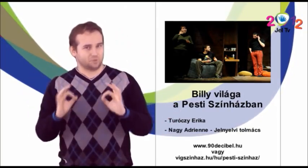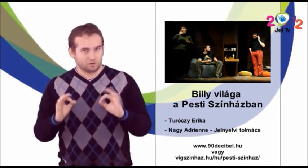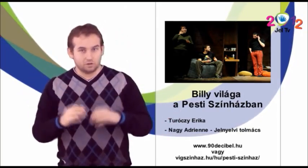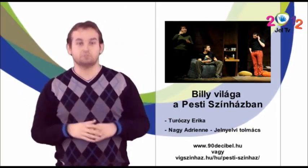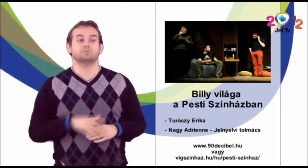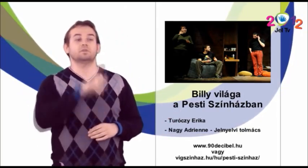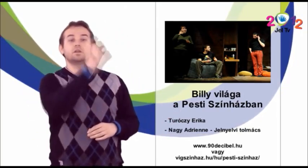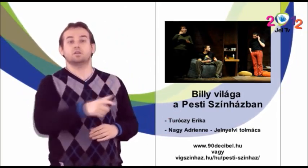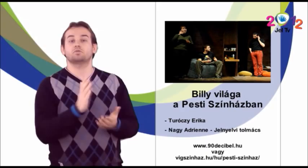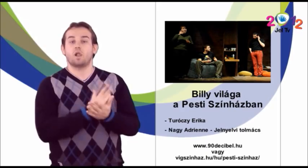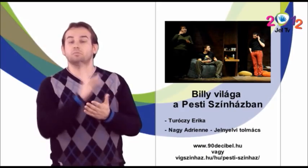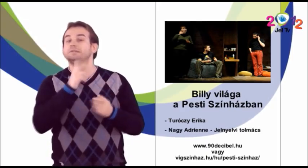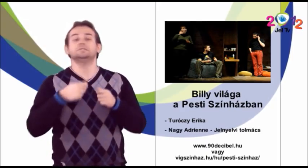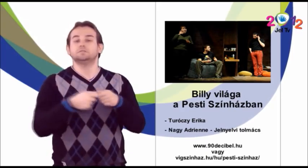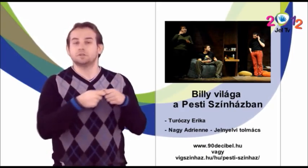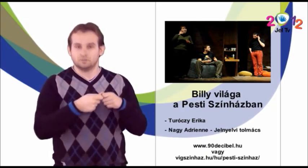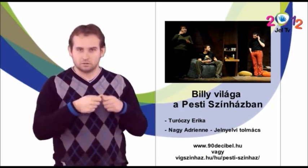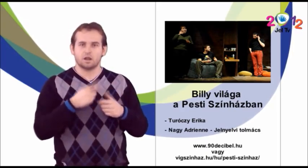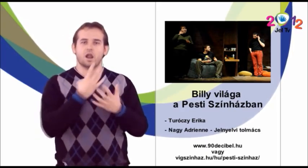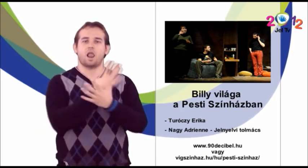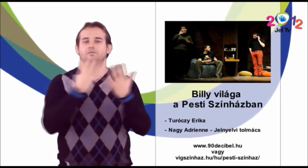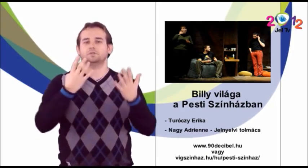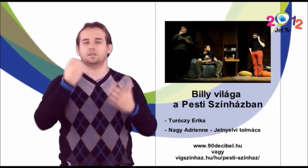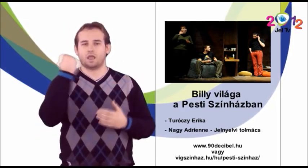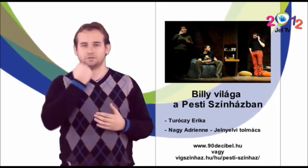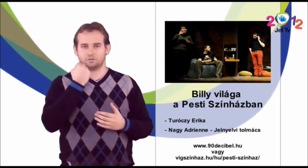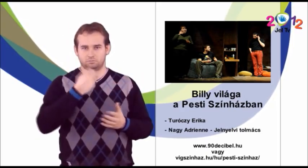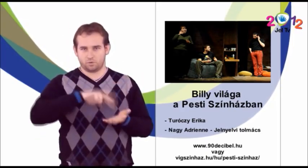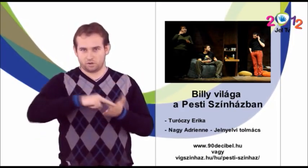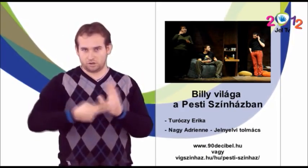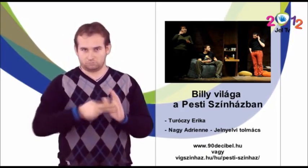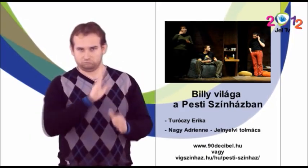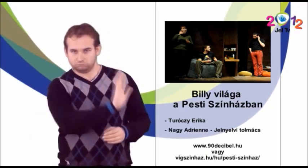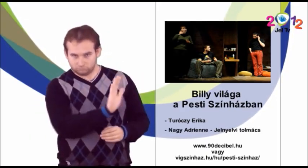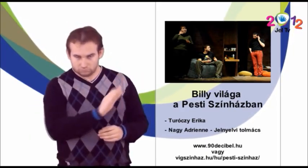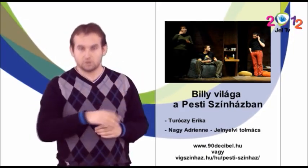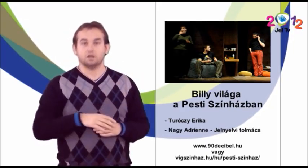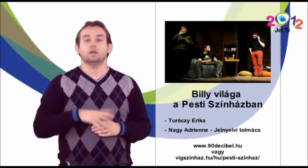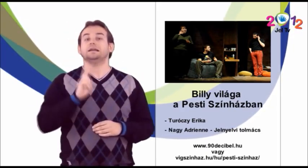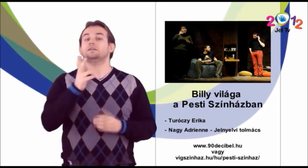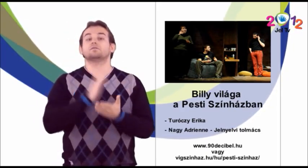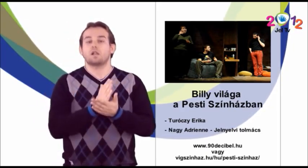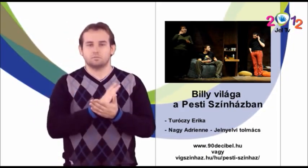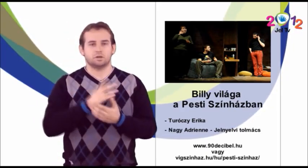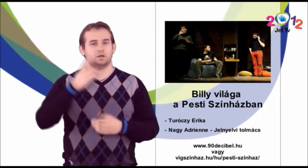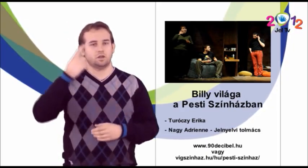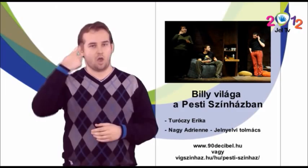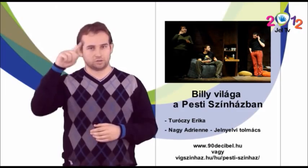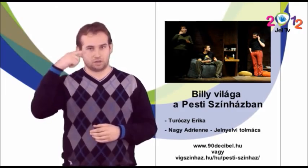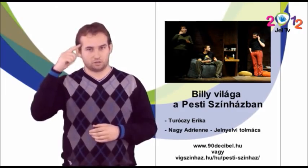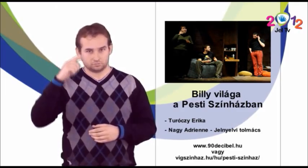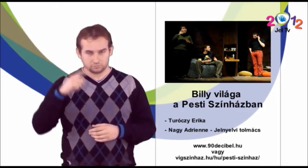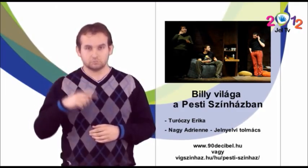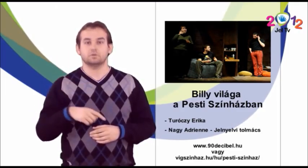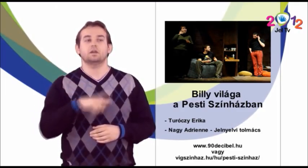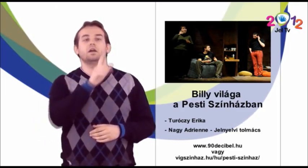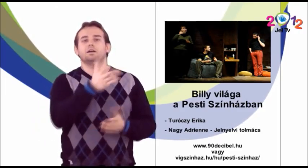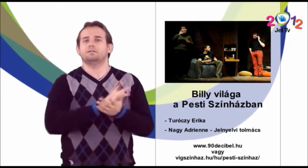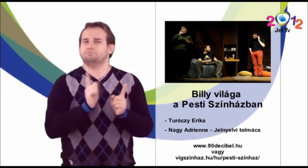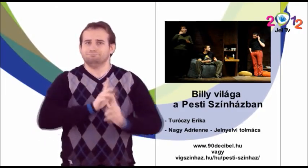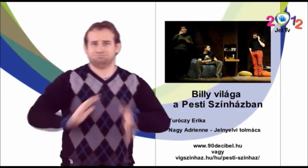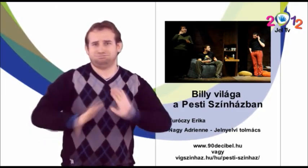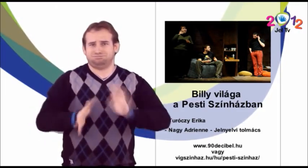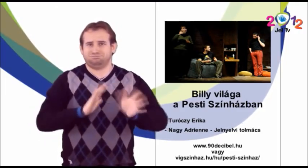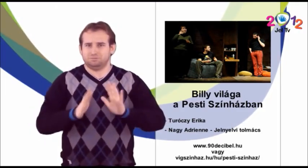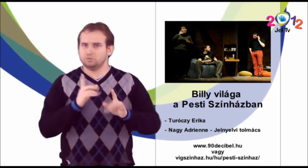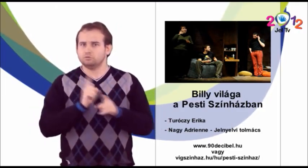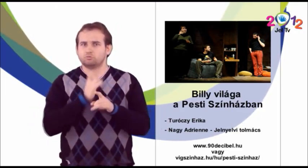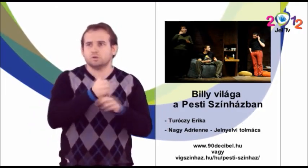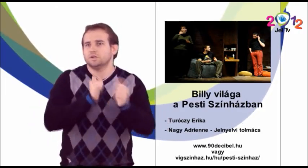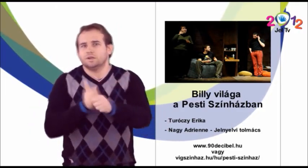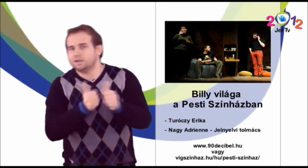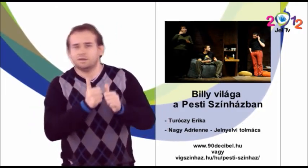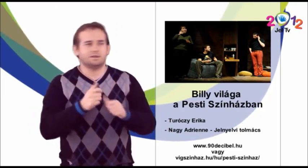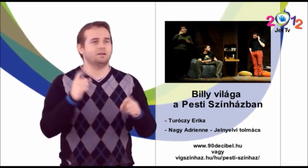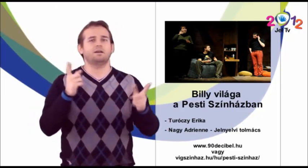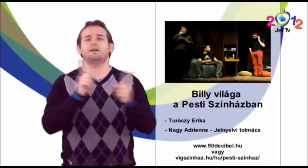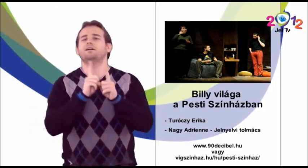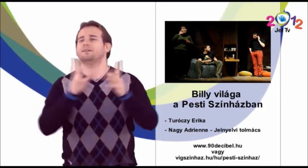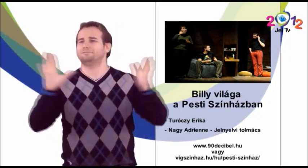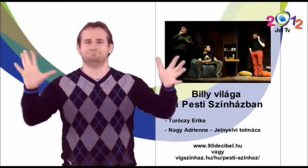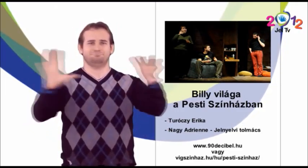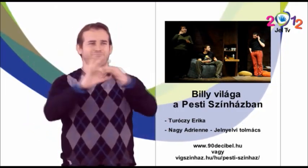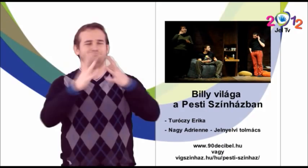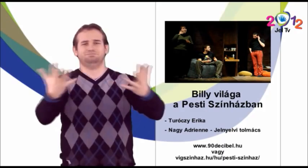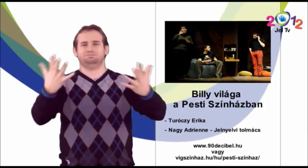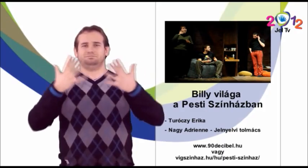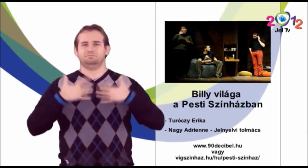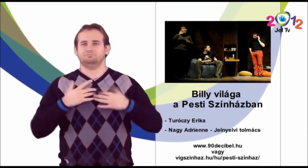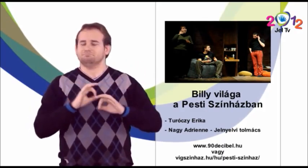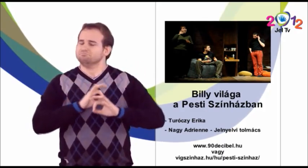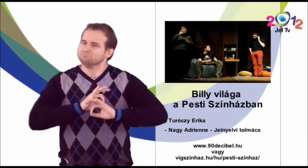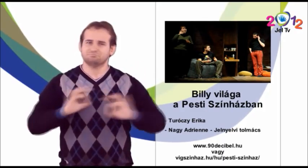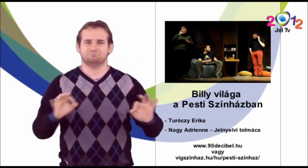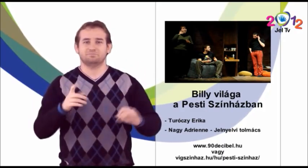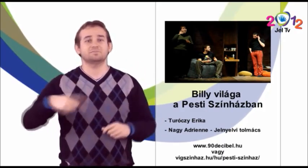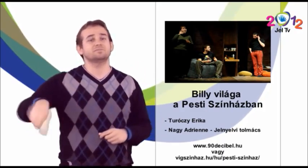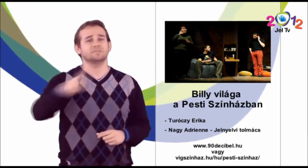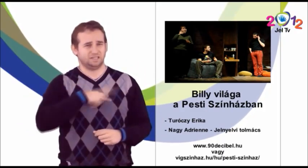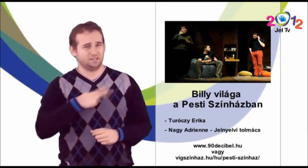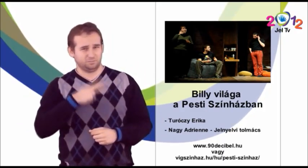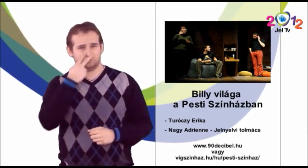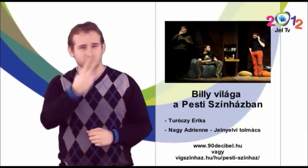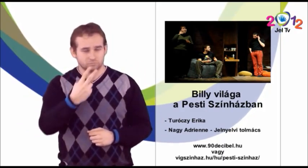A tolmácsot a 90dB Projekt szervezte, a tolmács Nagy Adrienne volt. Gyorsan kellett követni az eseményeket. Érdemes megnézni.